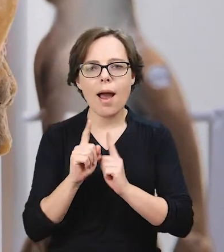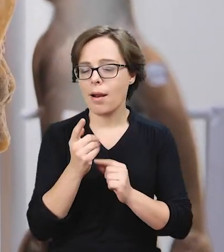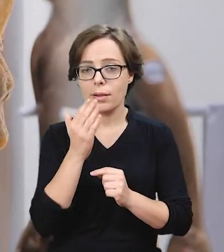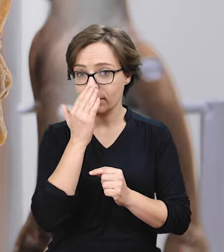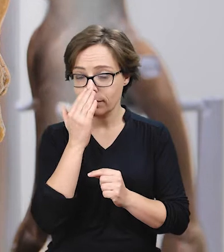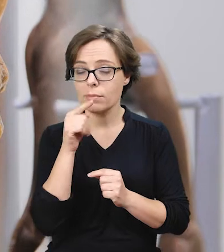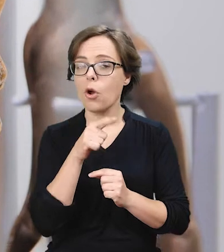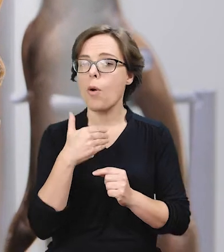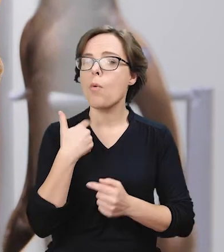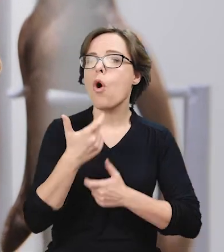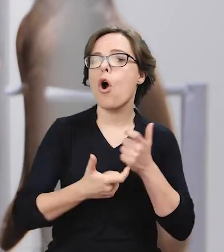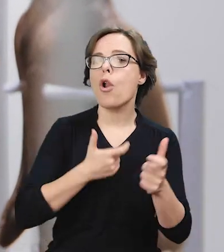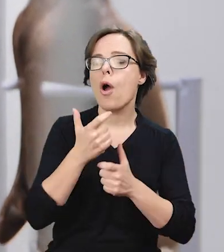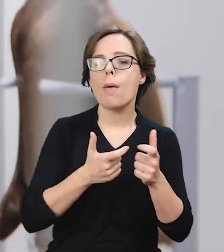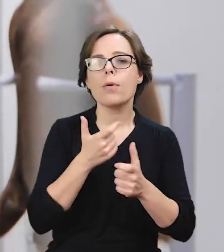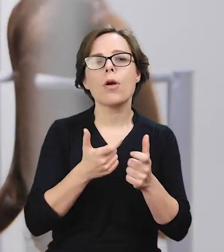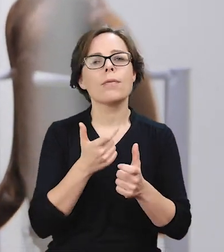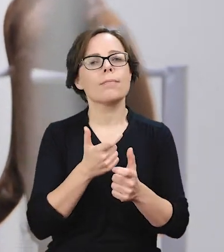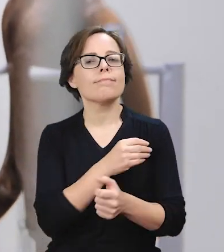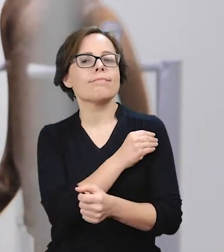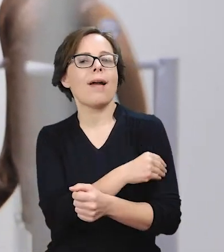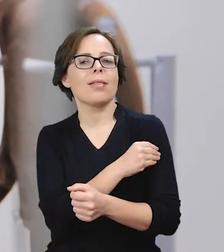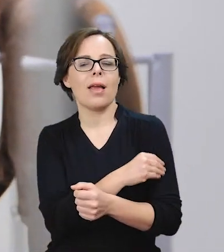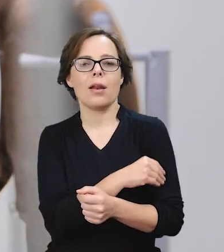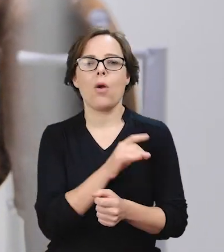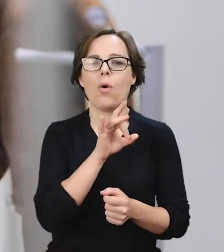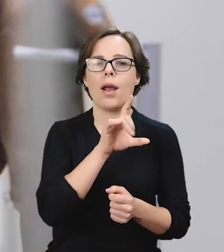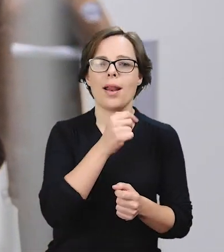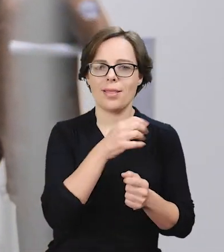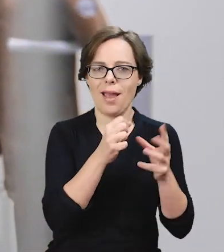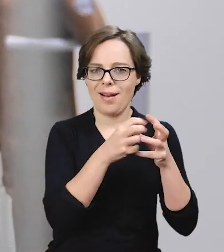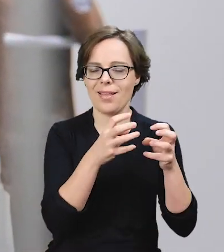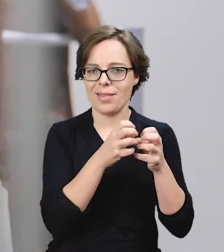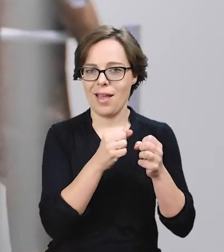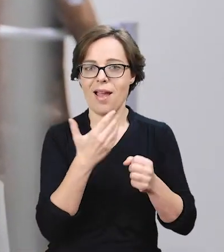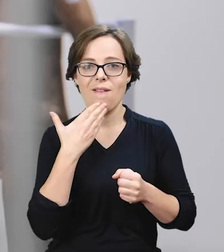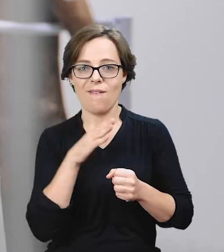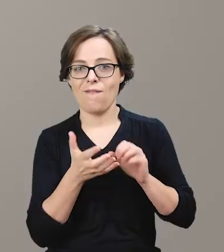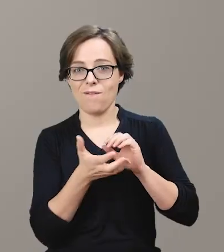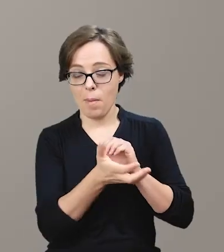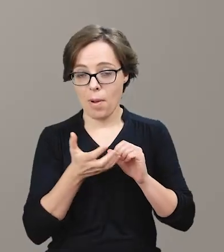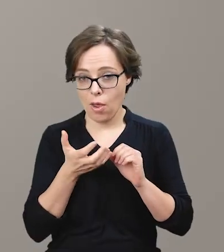były wykonywane z wypalonej gliny, która była tania i dostępna.